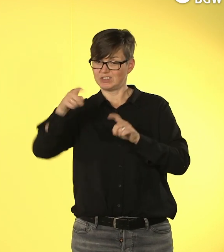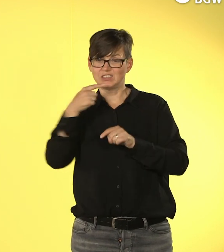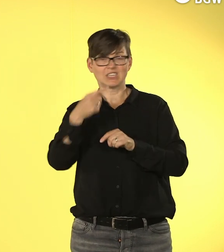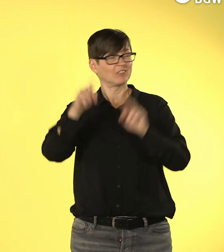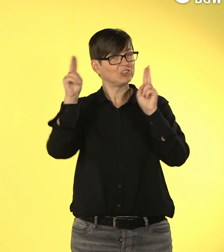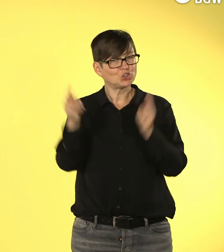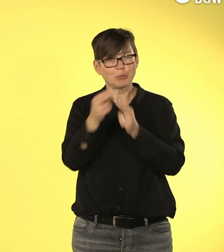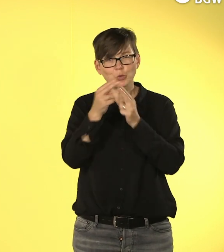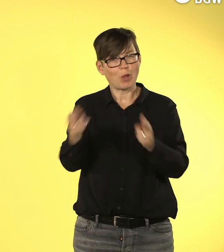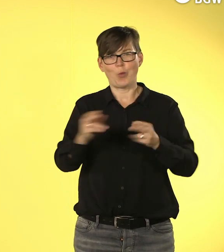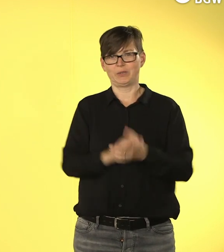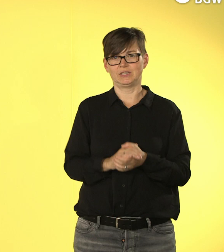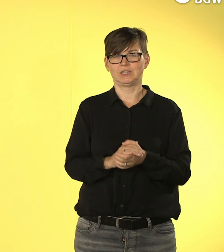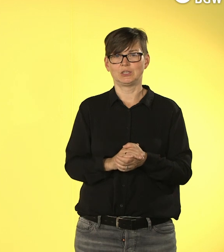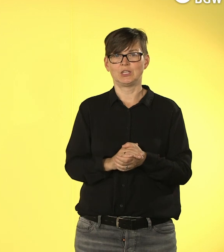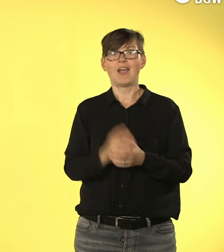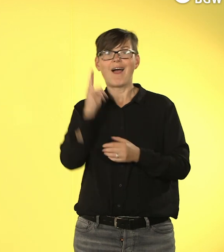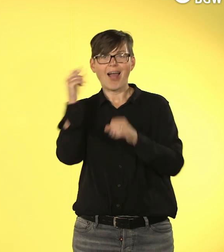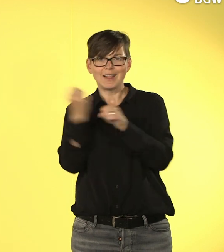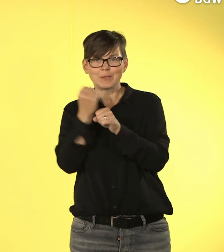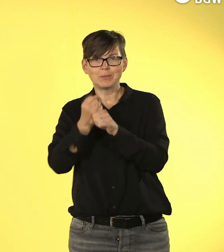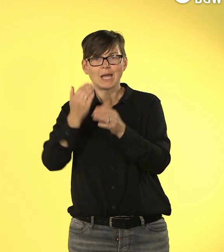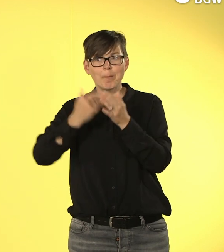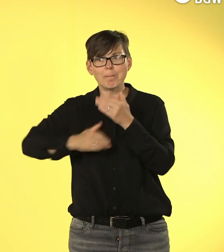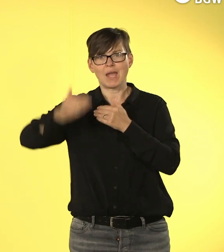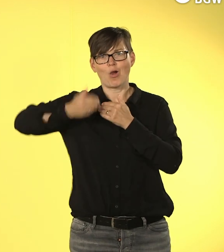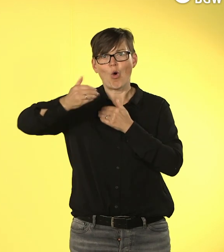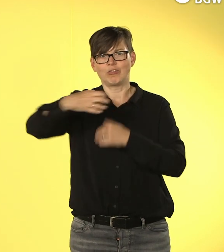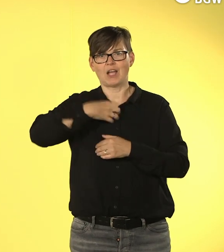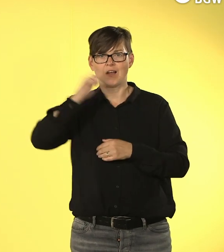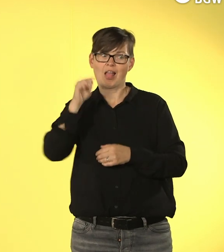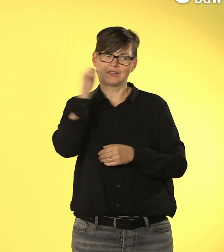Ältere Mitarbeiter sind keineswegs öfter krank als die jüngeren.